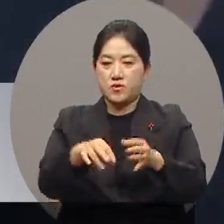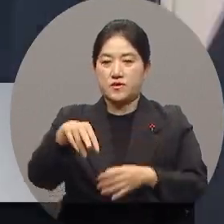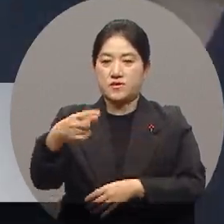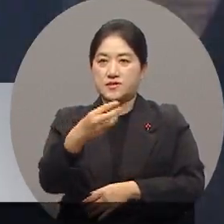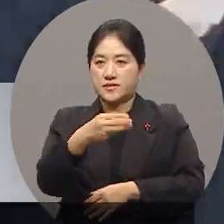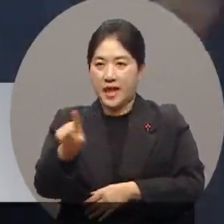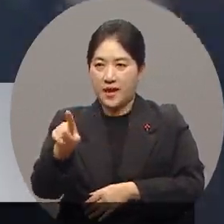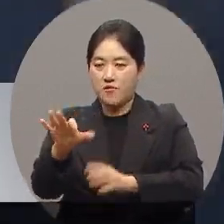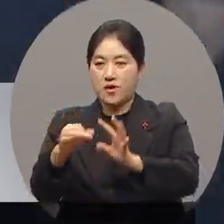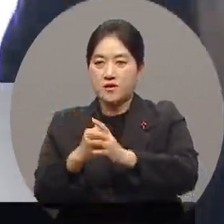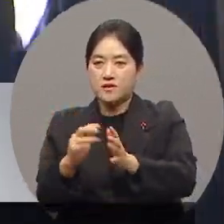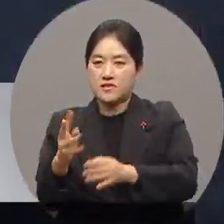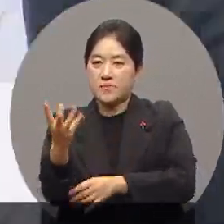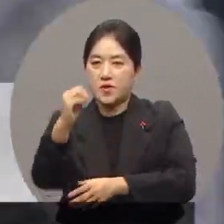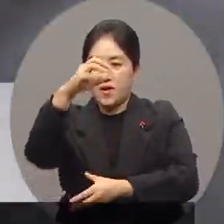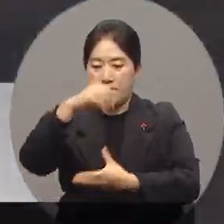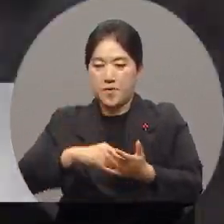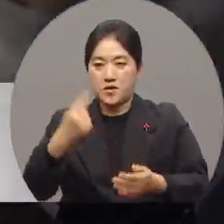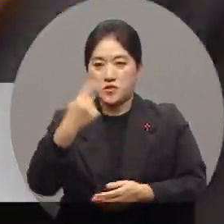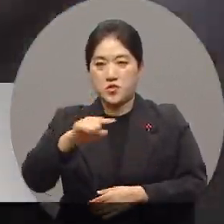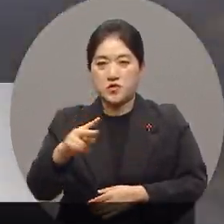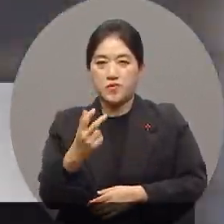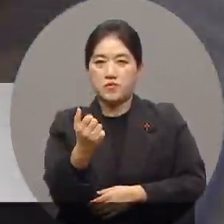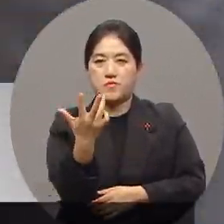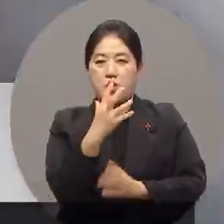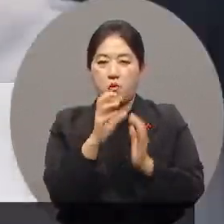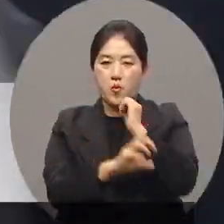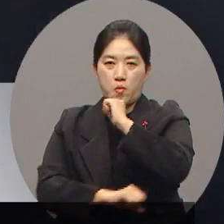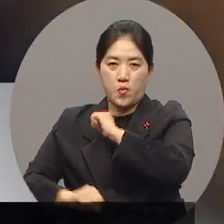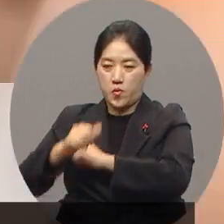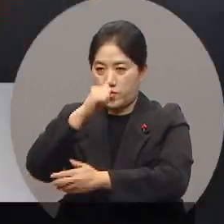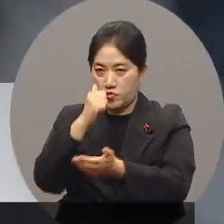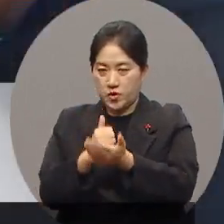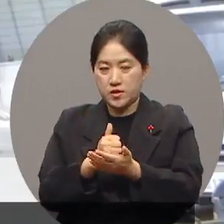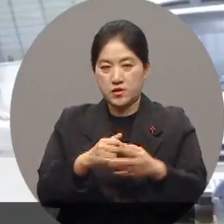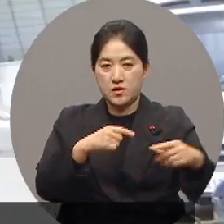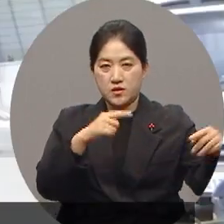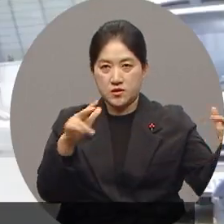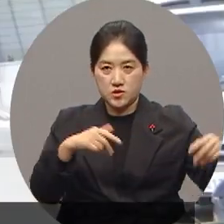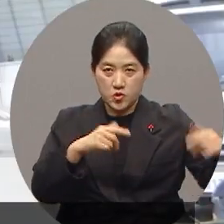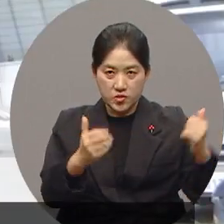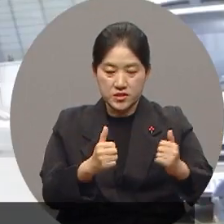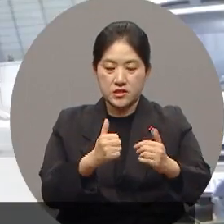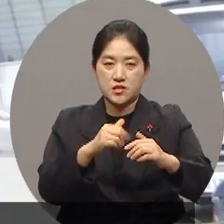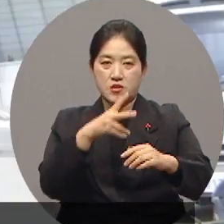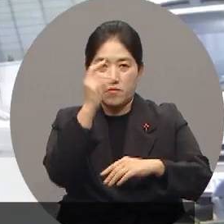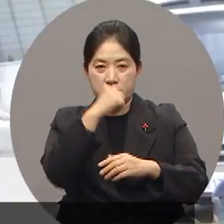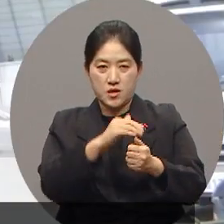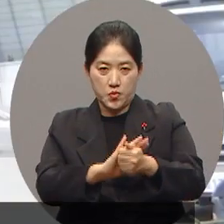김 전 회장은 라임 자산 운용이 투자한 스타모빌리티 자금 400여억 원 등을 빼돌린